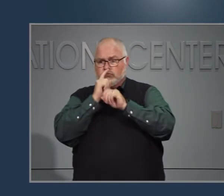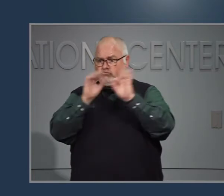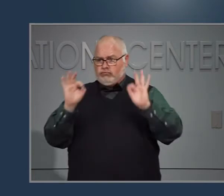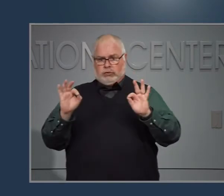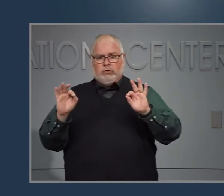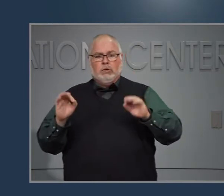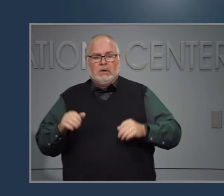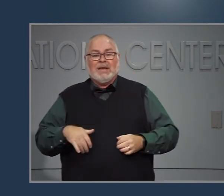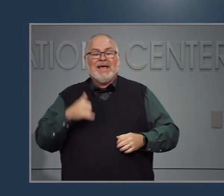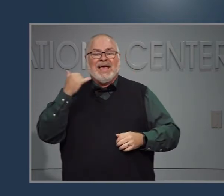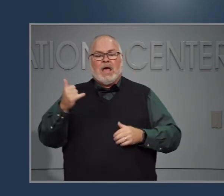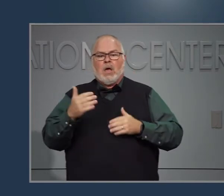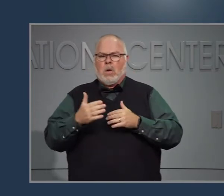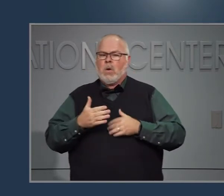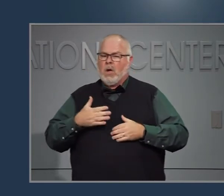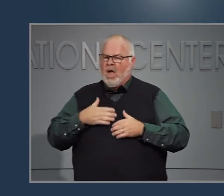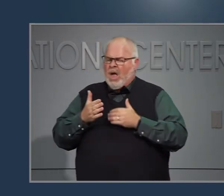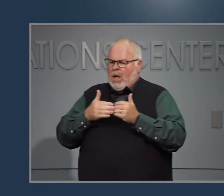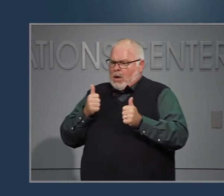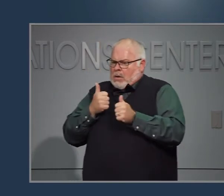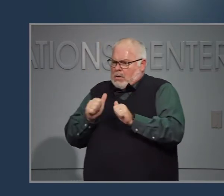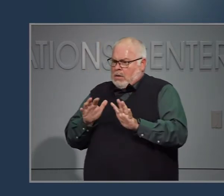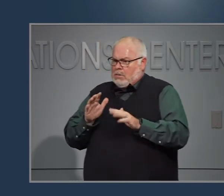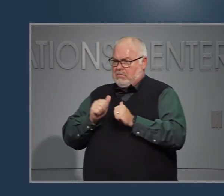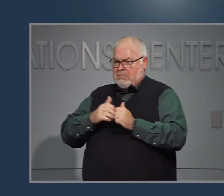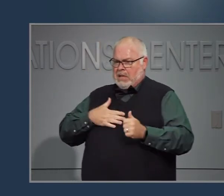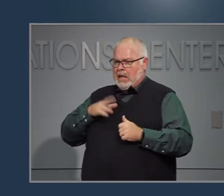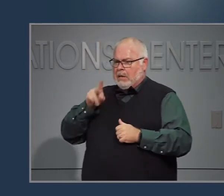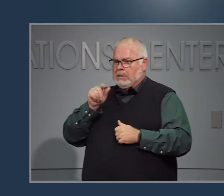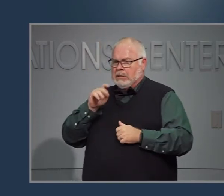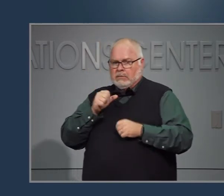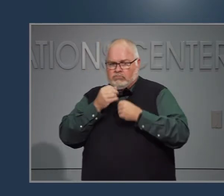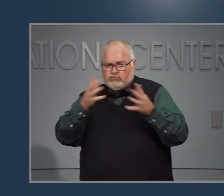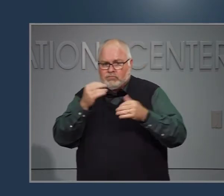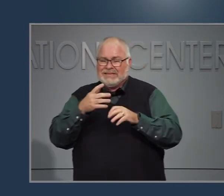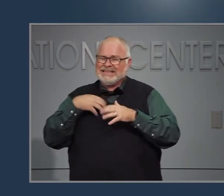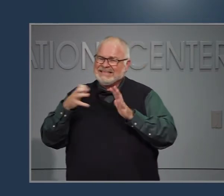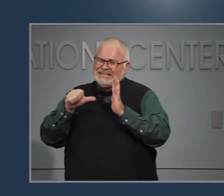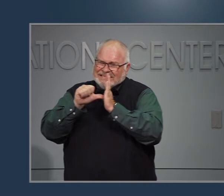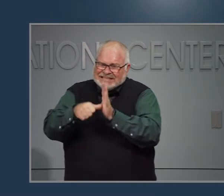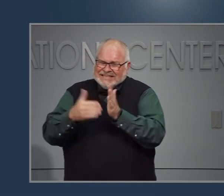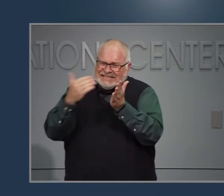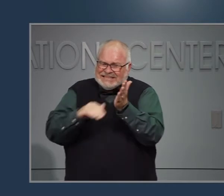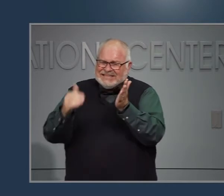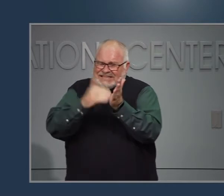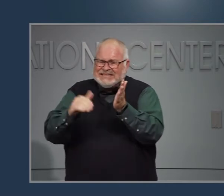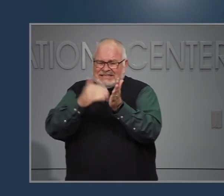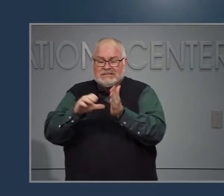prótesis y para concluir con esto ya quiero resaltar que todas las infecciones de covid